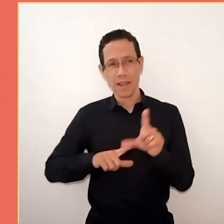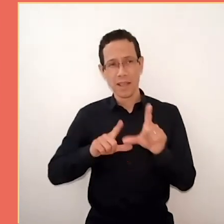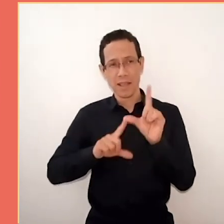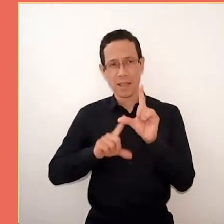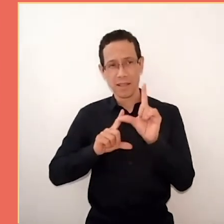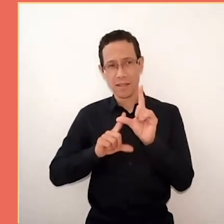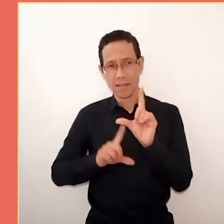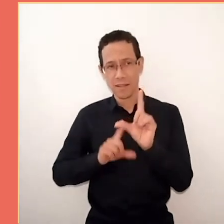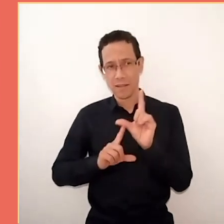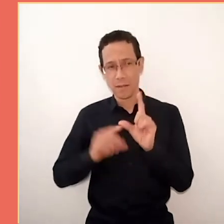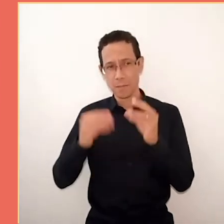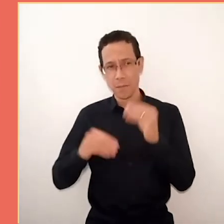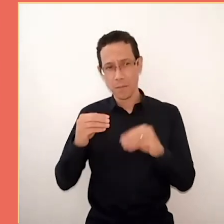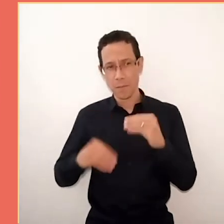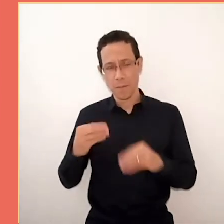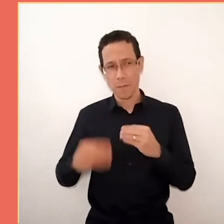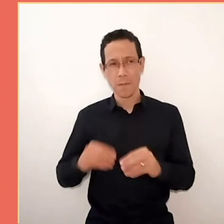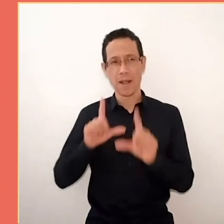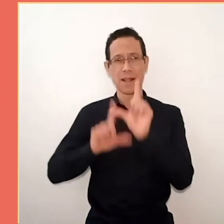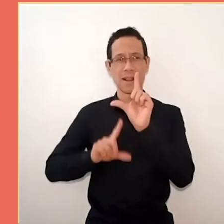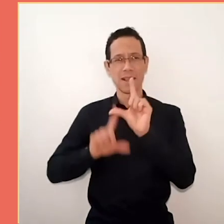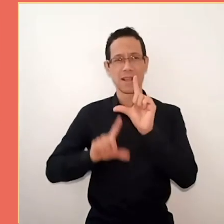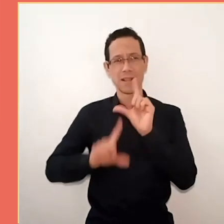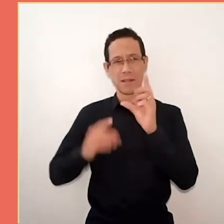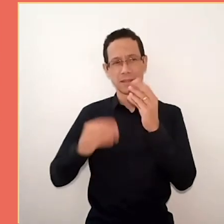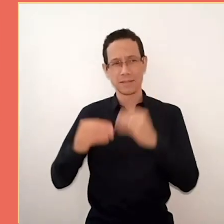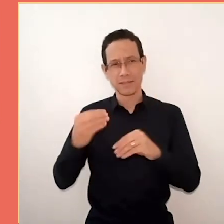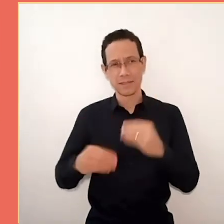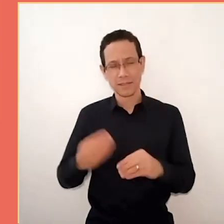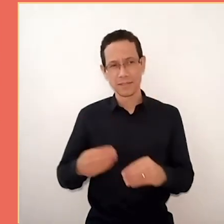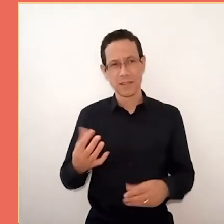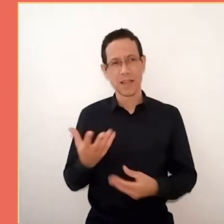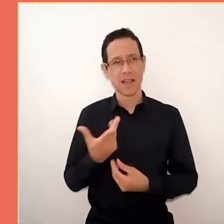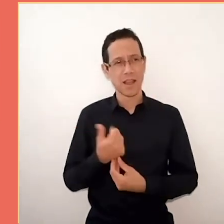são as letras que compõem: arte, palavra e leitura.